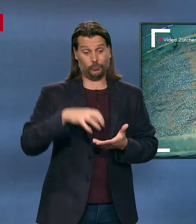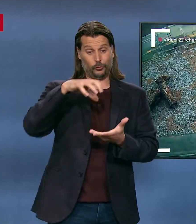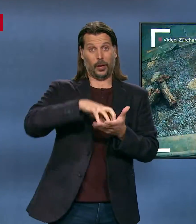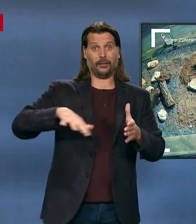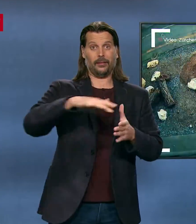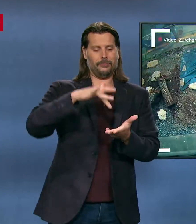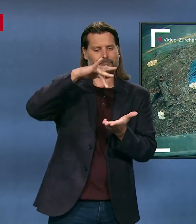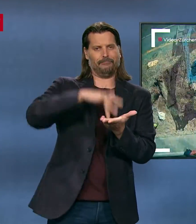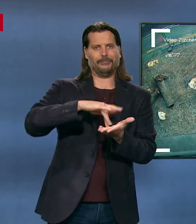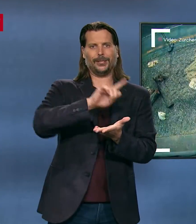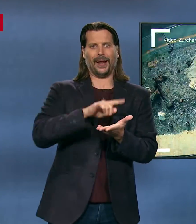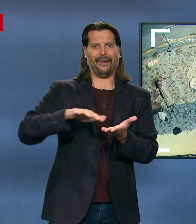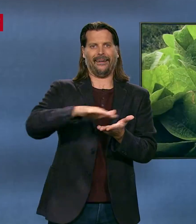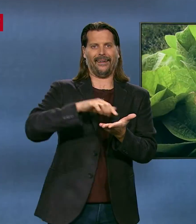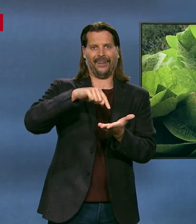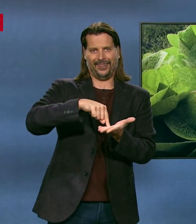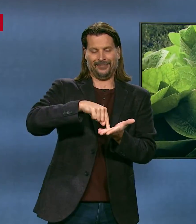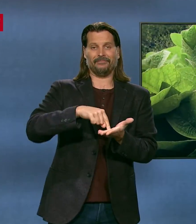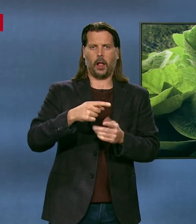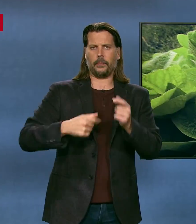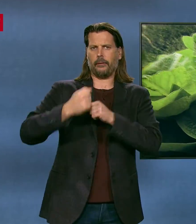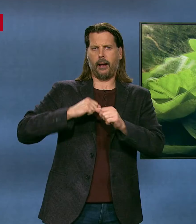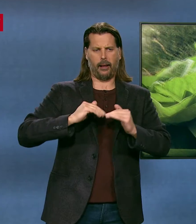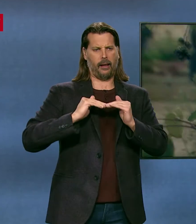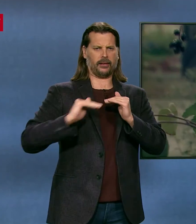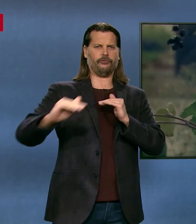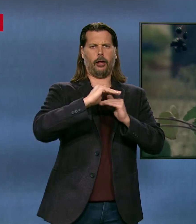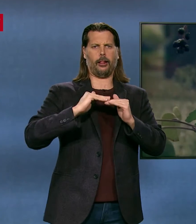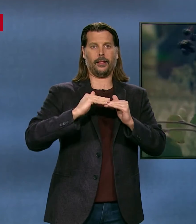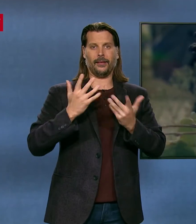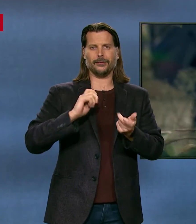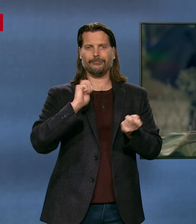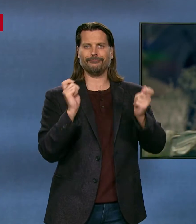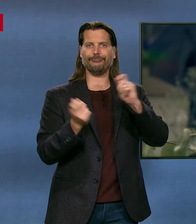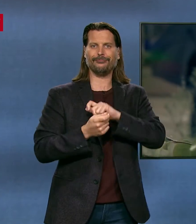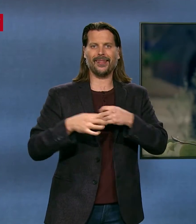Vor einem halben Jahr war hier alles asphaltiert. Heute sind Natur und Tier hier zu Hause.